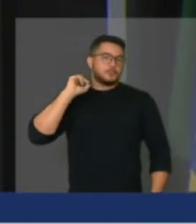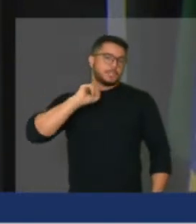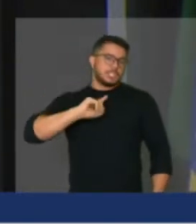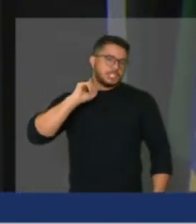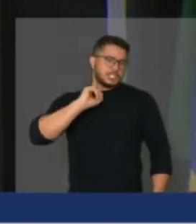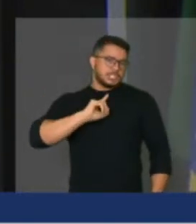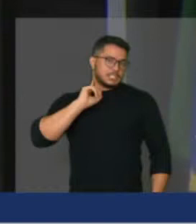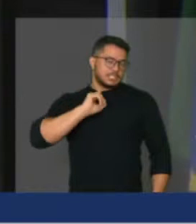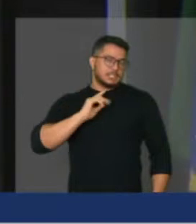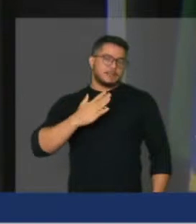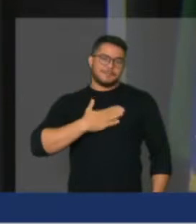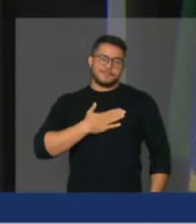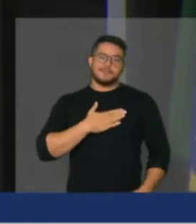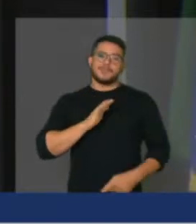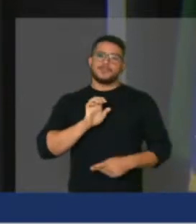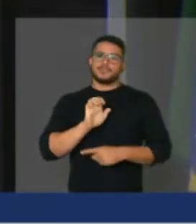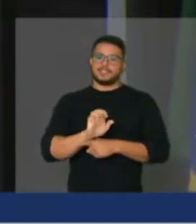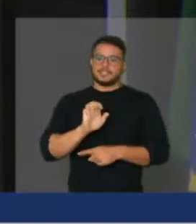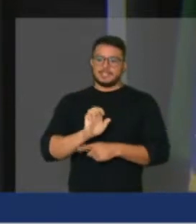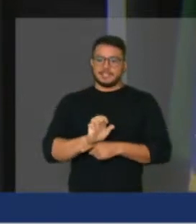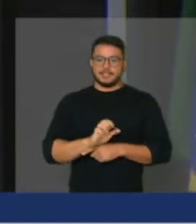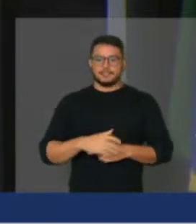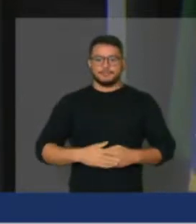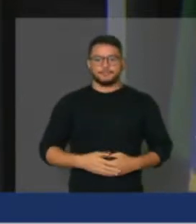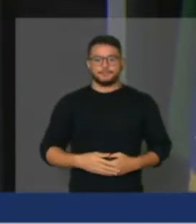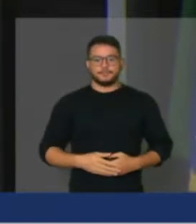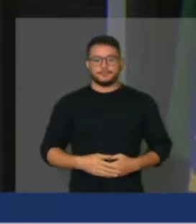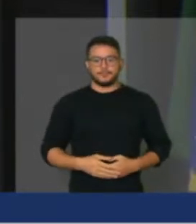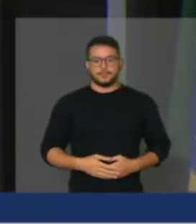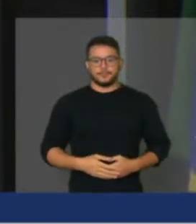MEU ESTADO DEIXAR O NOSSO GABINETE É INTEIRA DISPOSIÇÃO PARA QUE A GENTE POSSA CONTINUAR FAZENDO AÍ